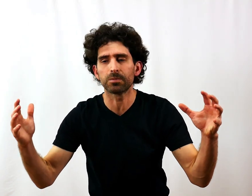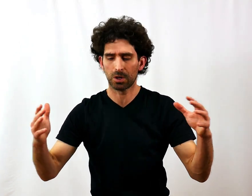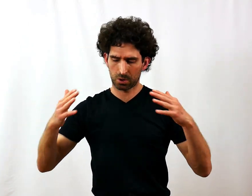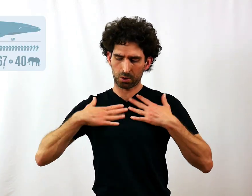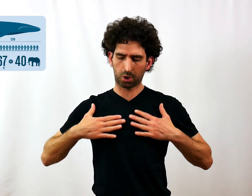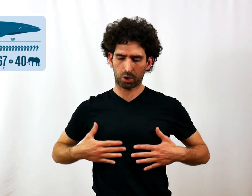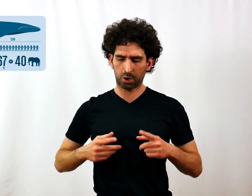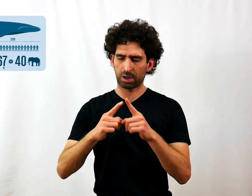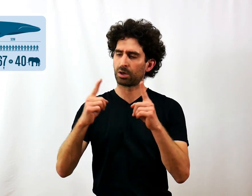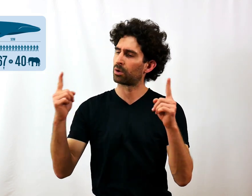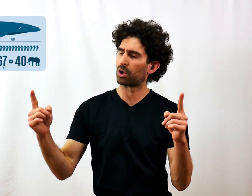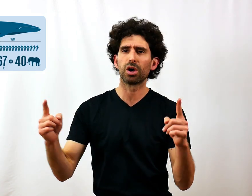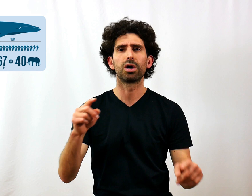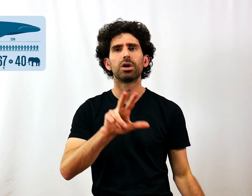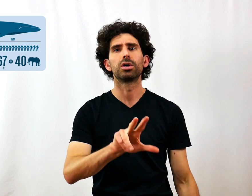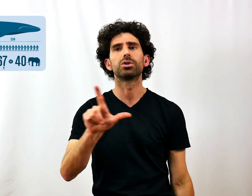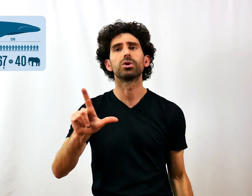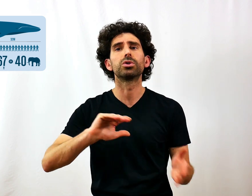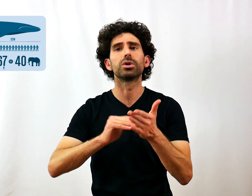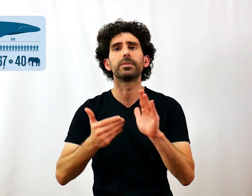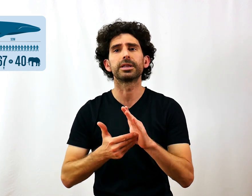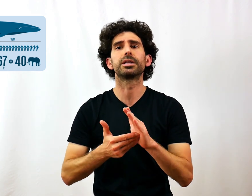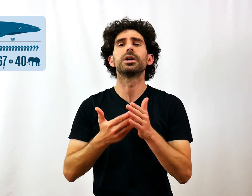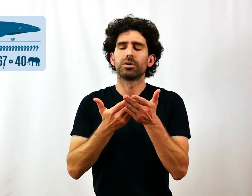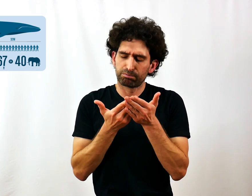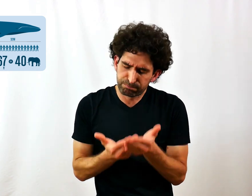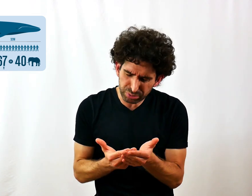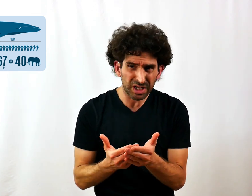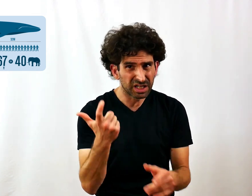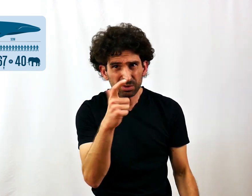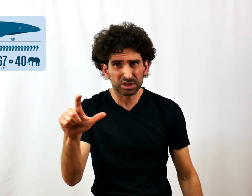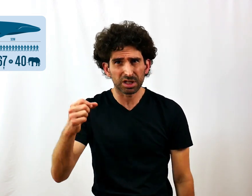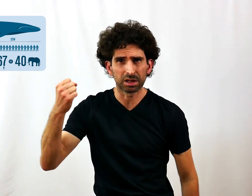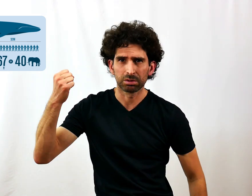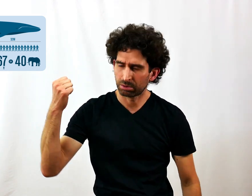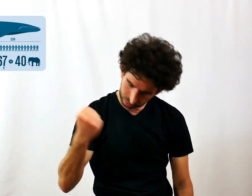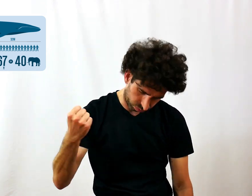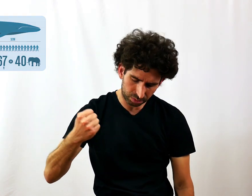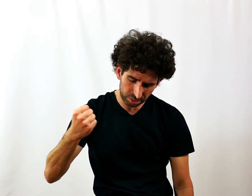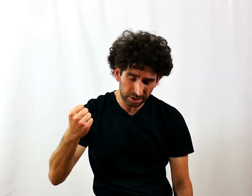qui mesure 32 mètres de long pour un poids de 200 tonnes.